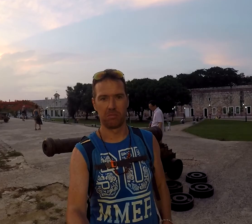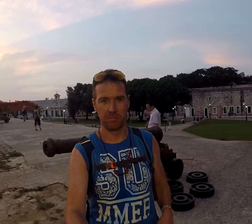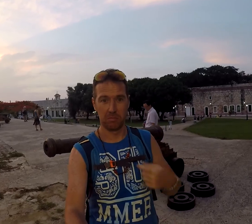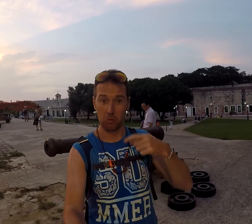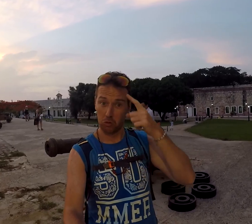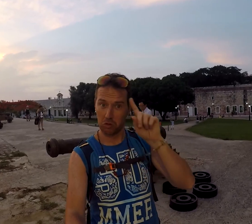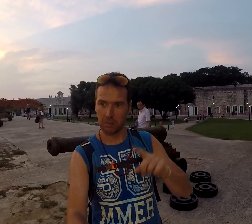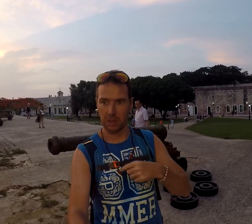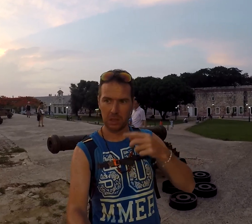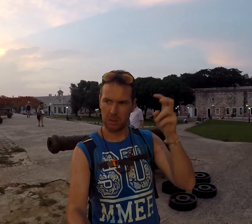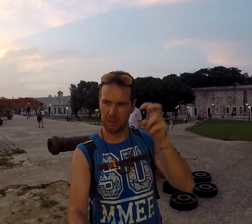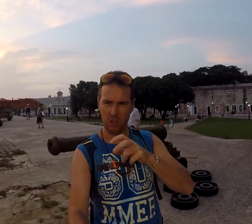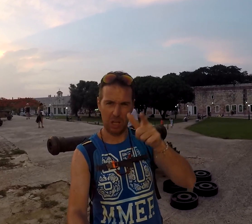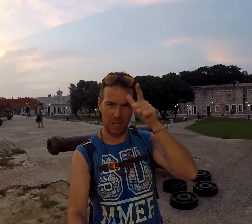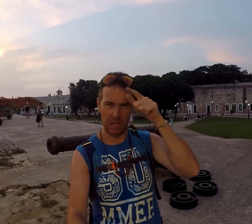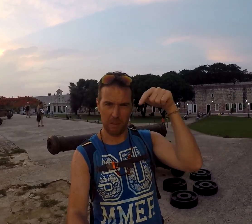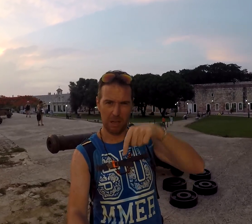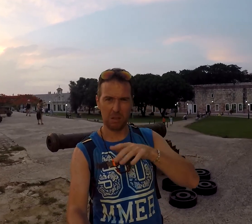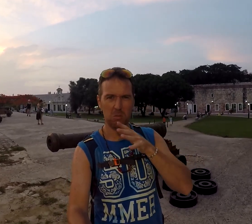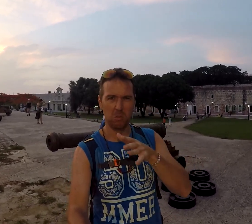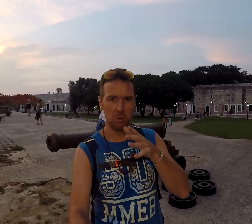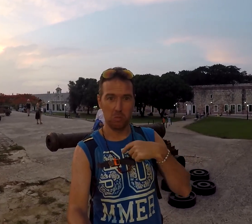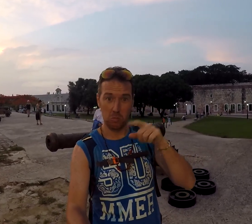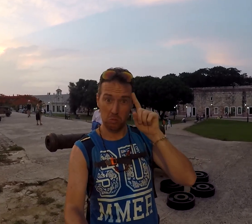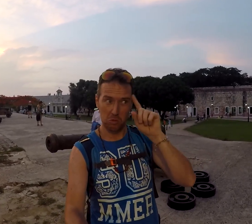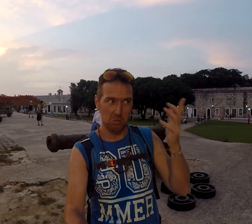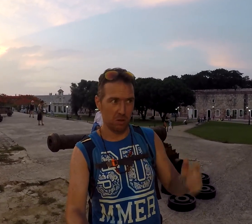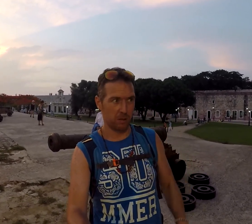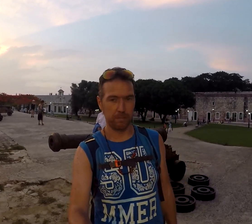Yo no lo sabía, es increíble que viniera un submarino alemán